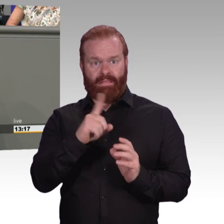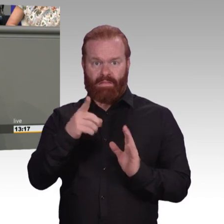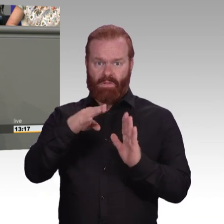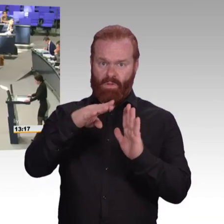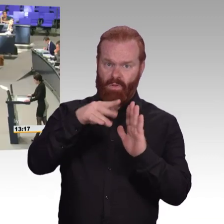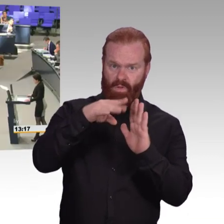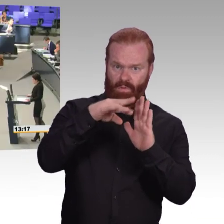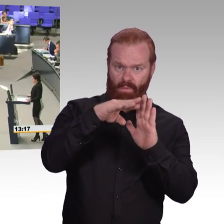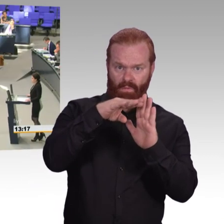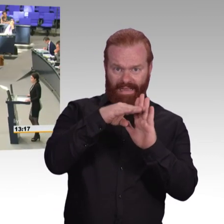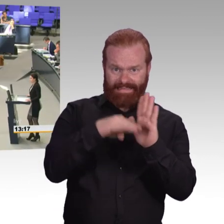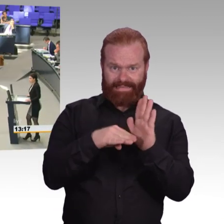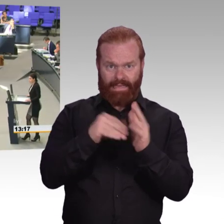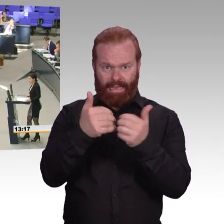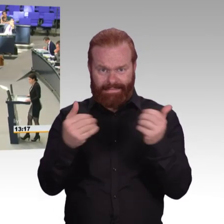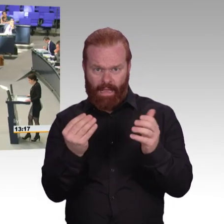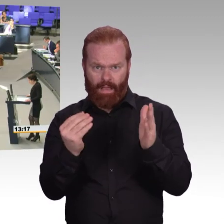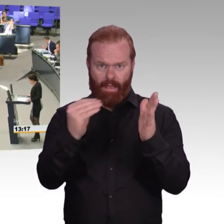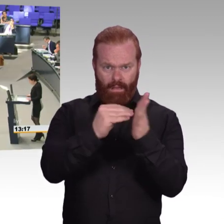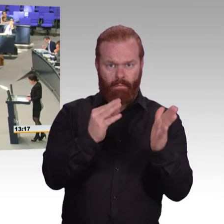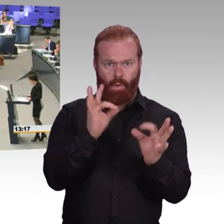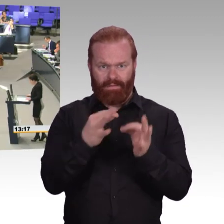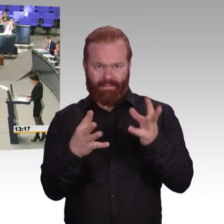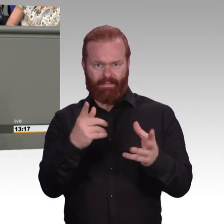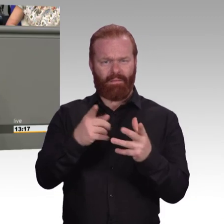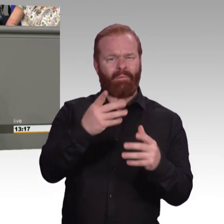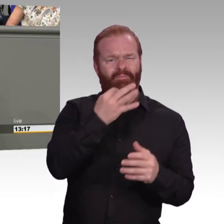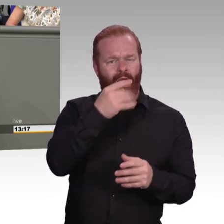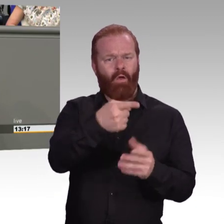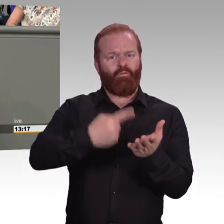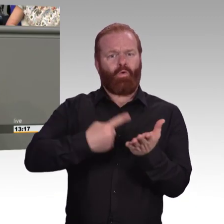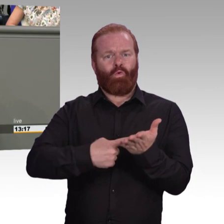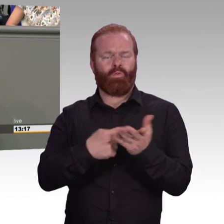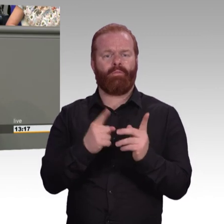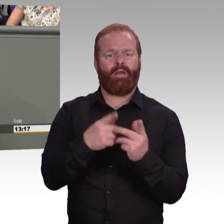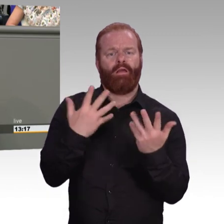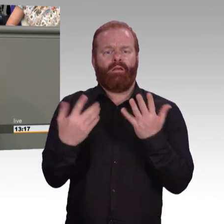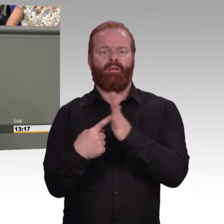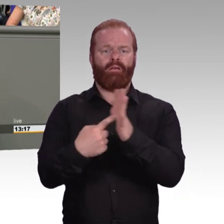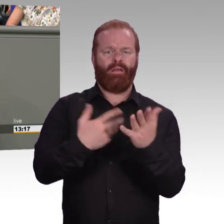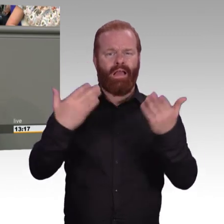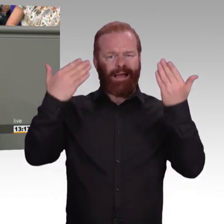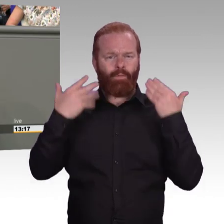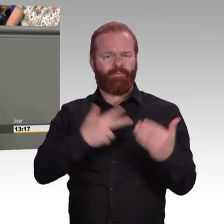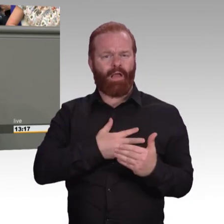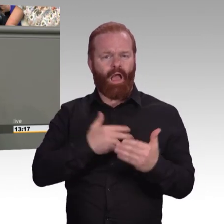Der Ausdruck des linken Traums von der staatlichen Lufthoheit über den Kinderbetten. Diesem Vorhaben erteilt die AfD eine klare Absage,